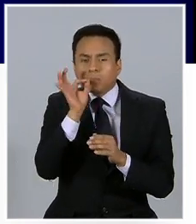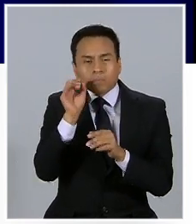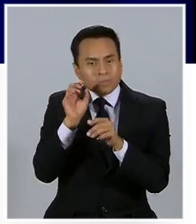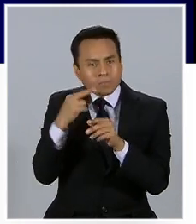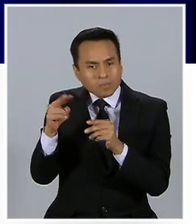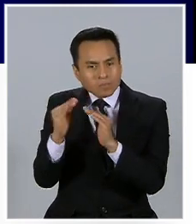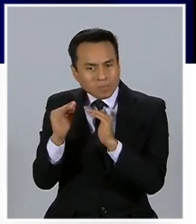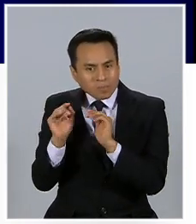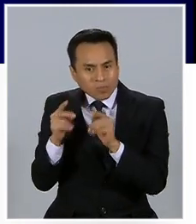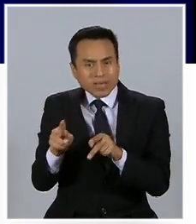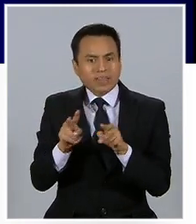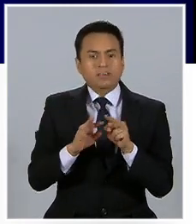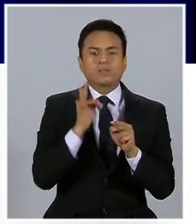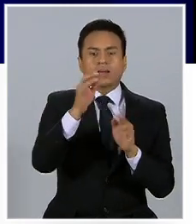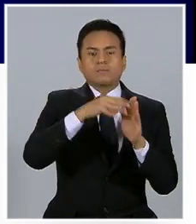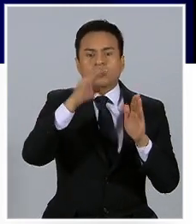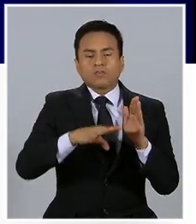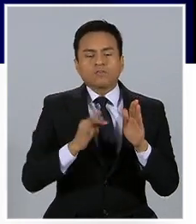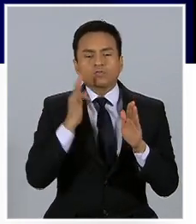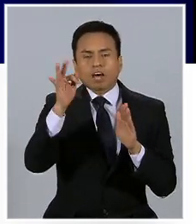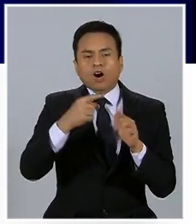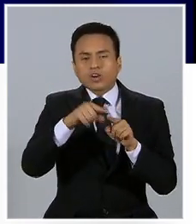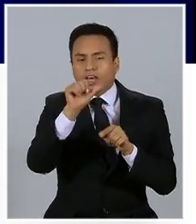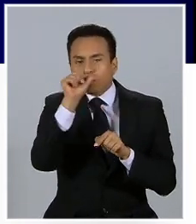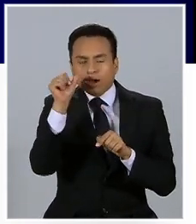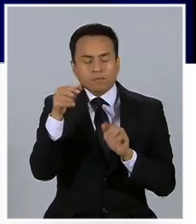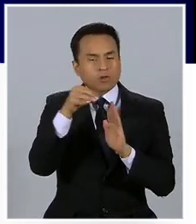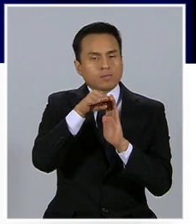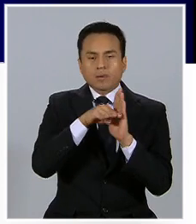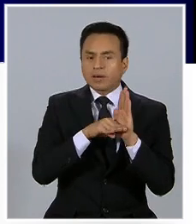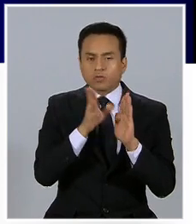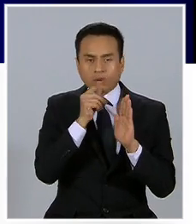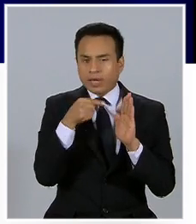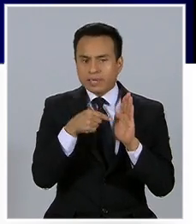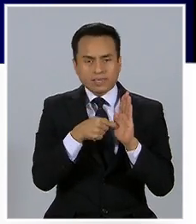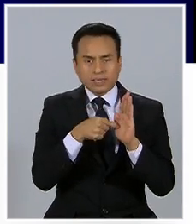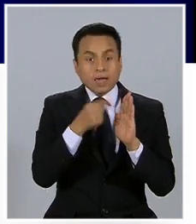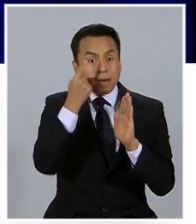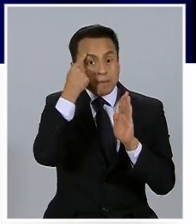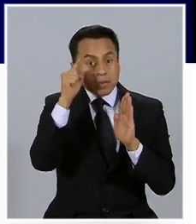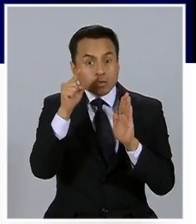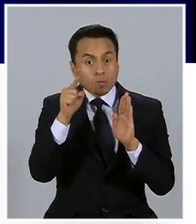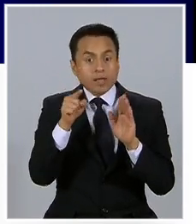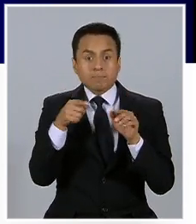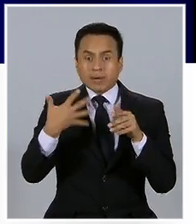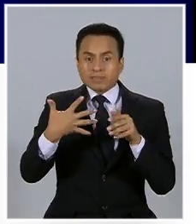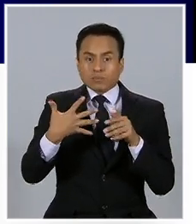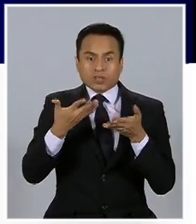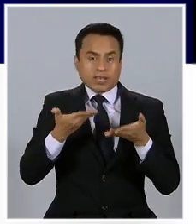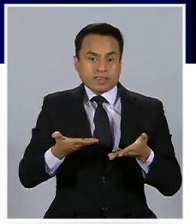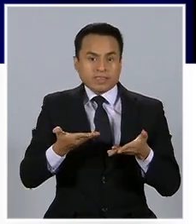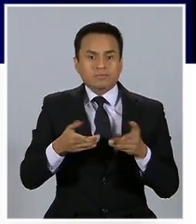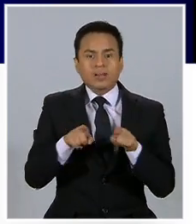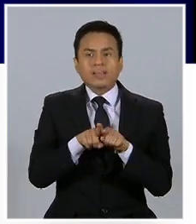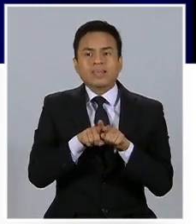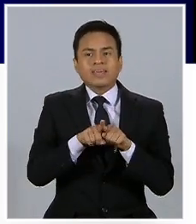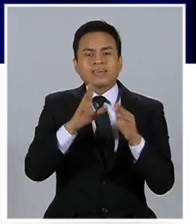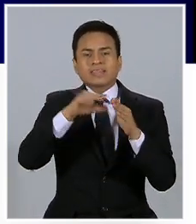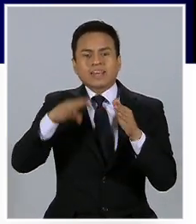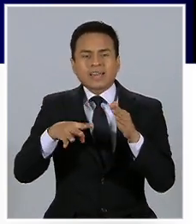despenalización futuras de otras drogas no está dentro de nuestro programa en este momento aquello sin embargo me parece que lo más importante es irle quitando terreno al narco y el narco